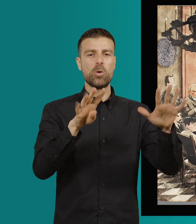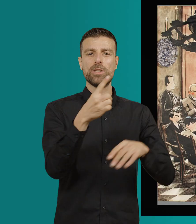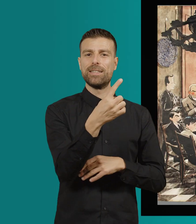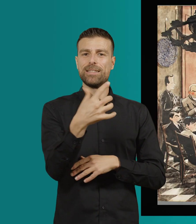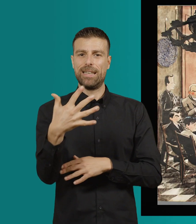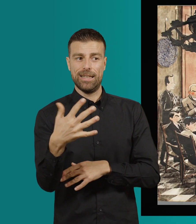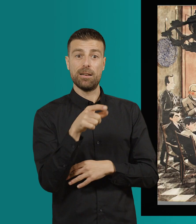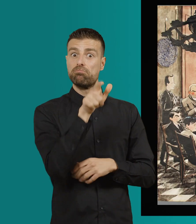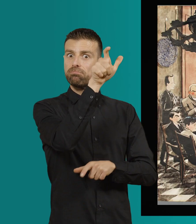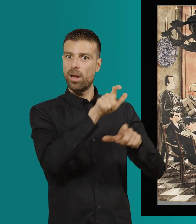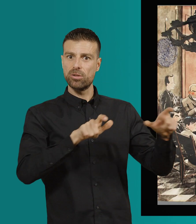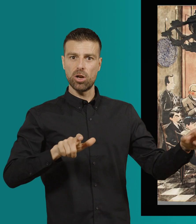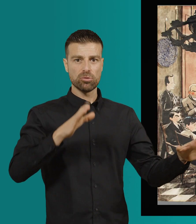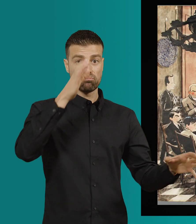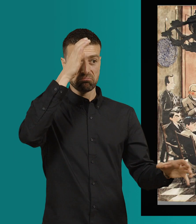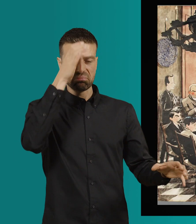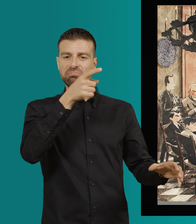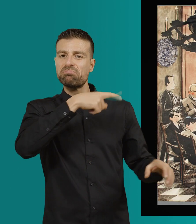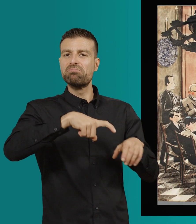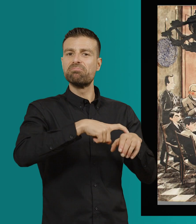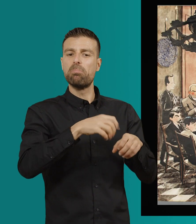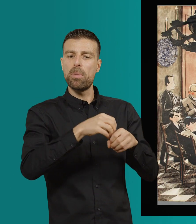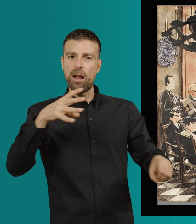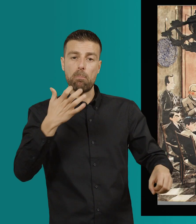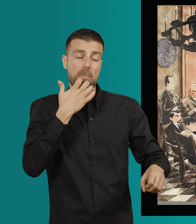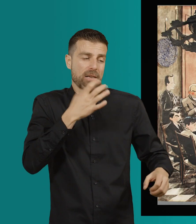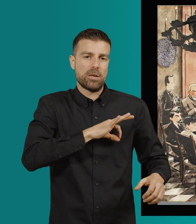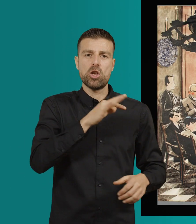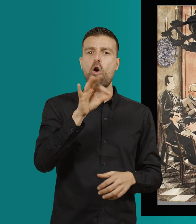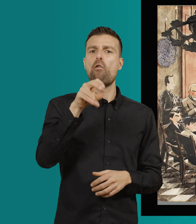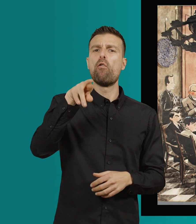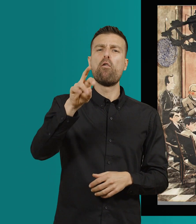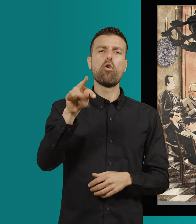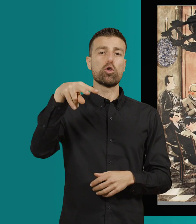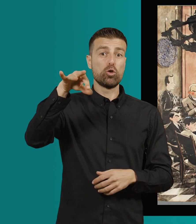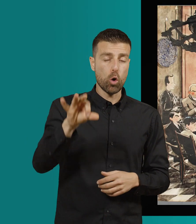vilafranquina de l'època, com Ricard Fortuny, mossèn Manuel Trens i altres militants